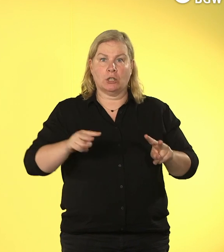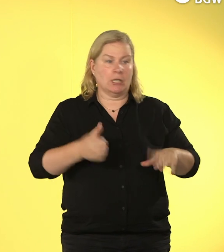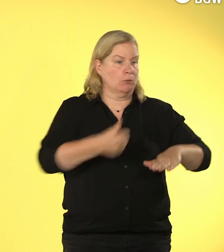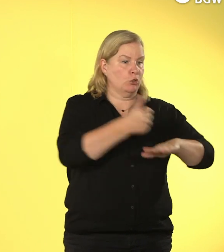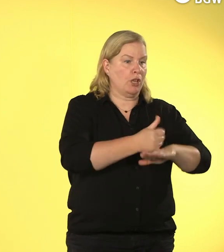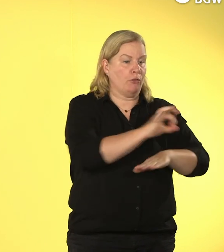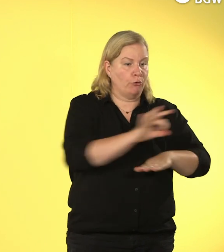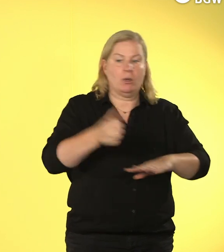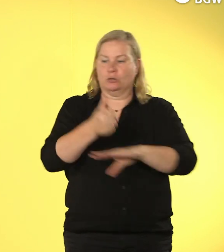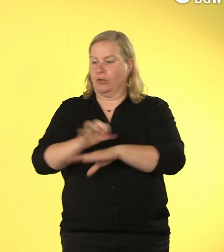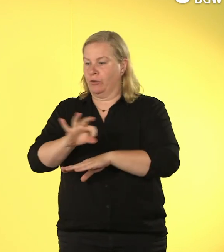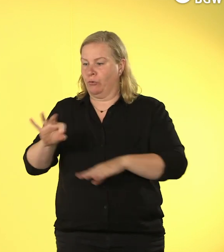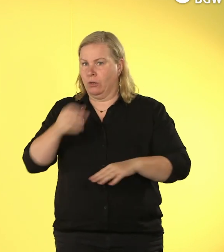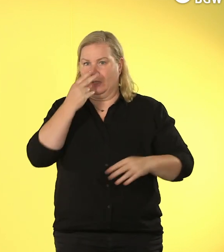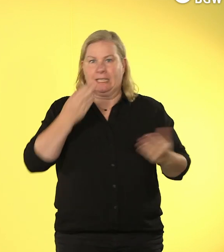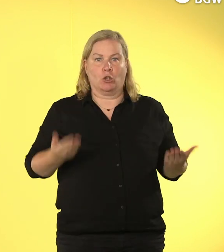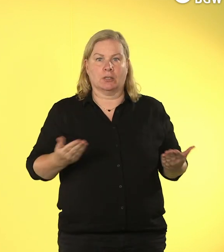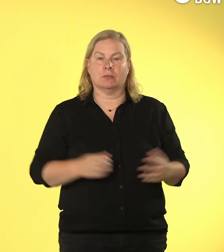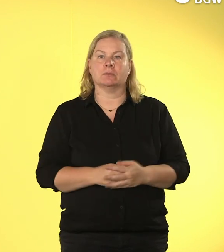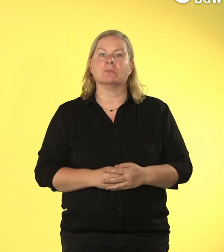Die habe ich mir fast nicht stellen getraut.